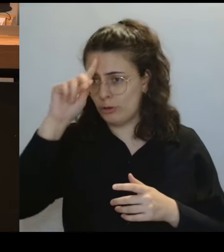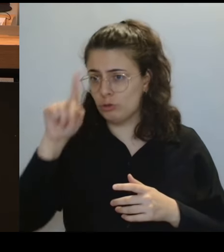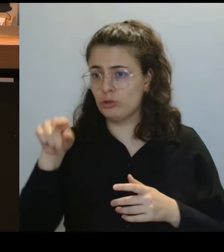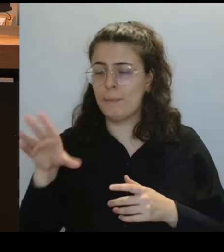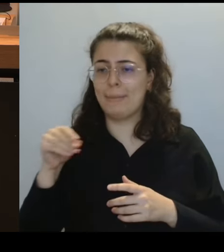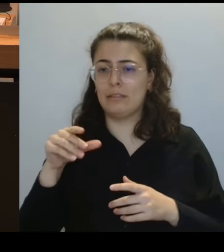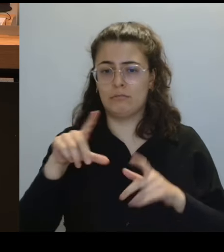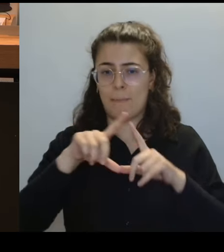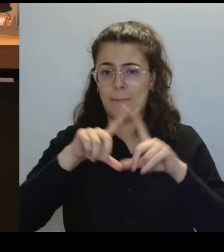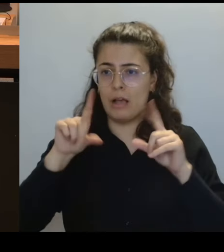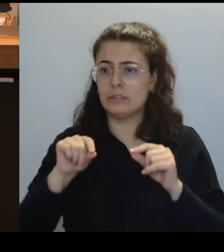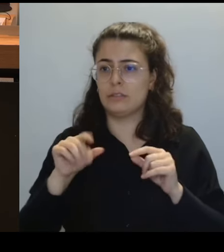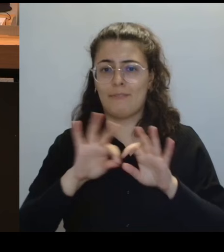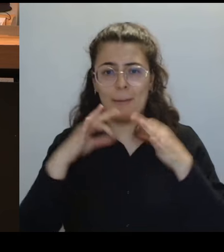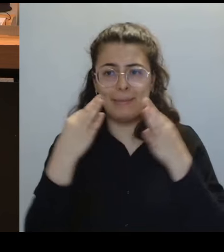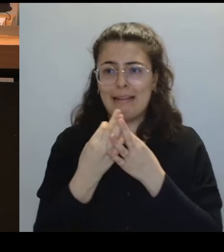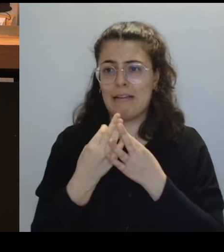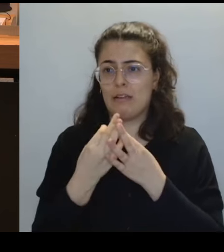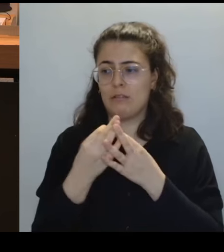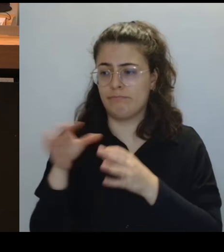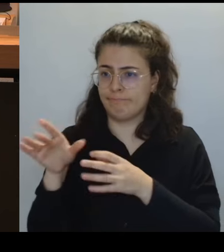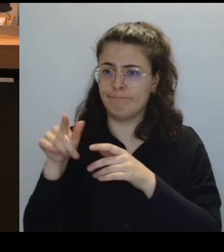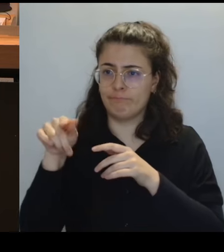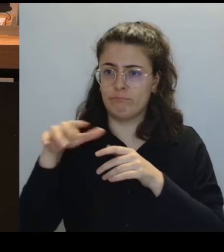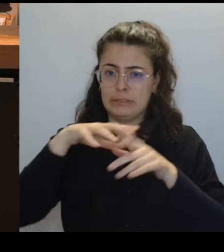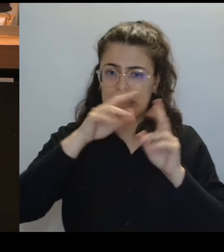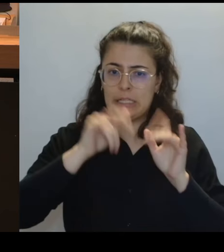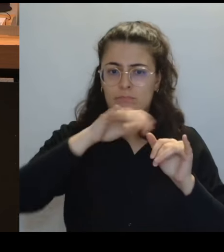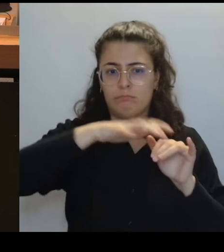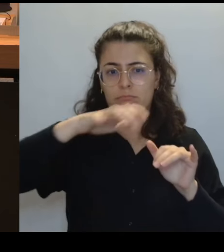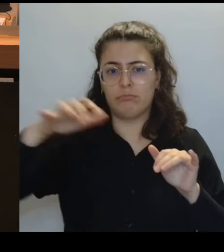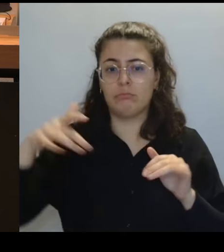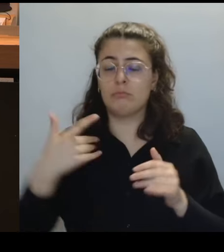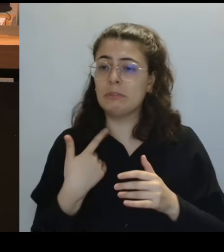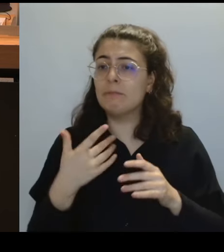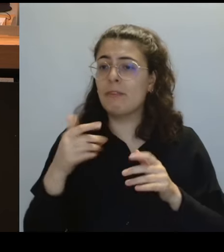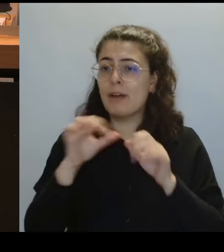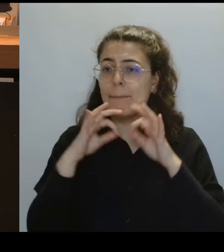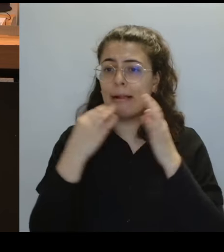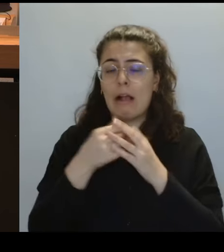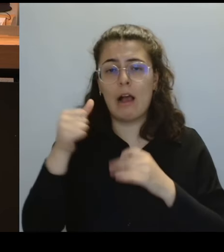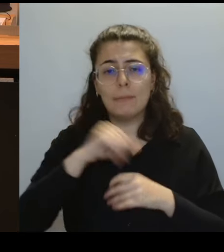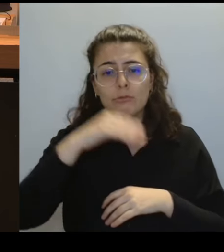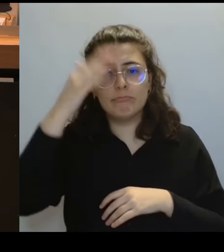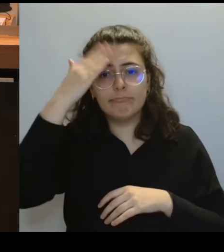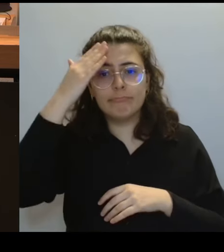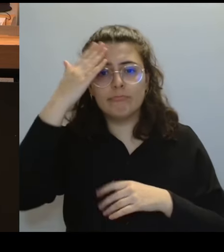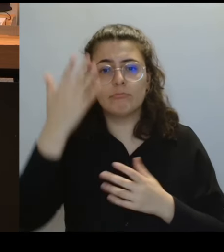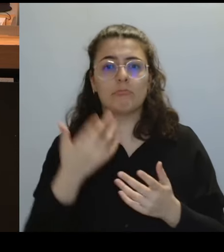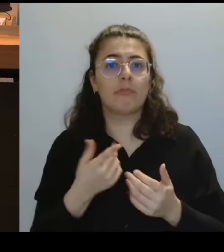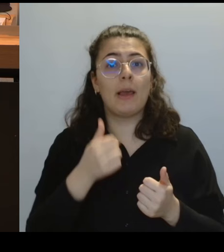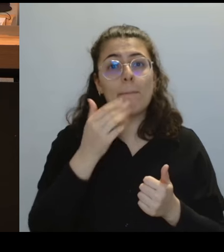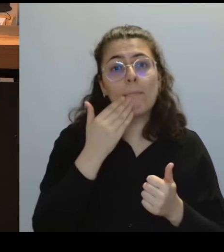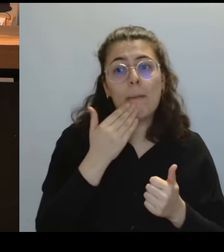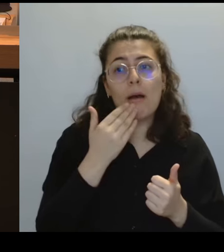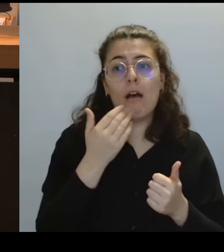Wenn wir eine arabische Familie kennen, wissen wir, das sind dann nicht nur Mama und Papa und 5 bis 10 Kinder, es sind vielleicht